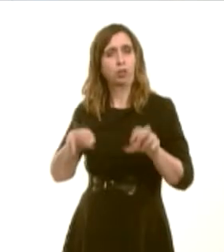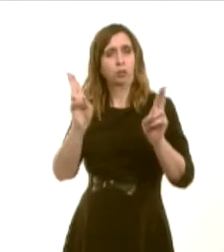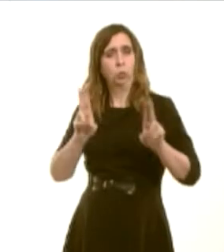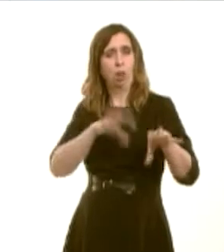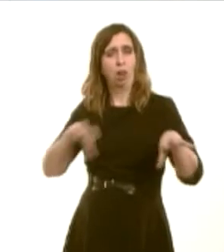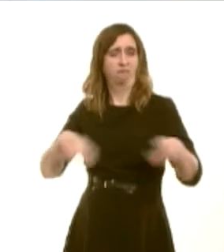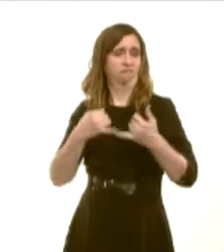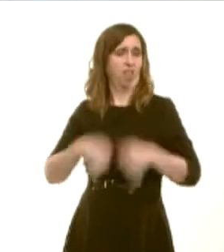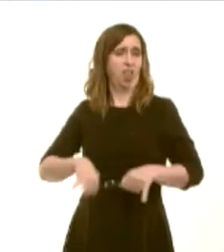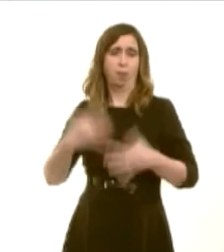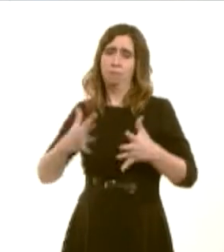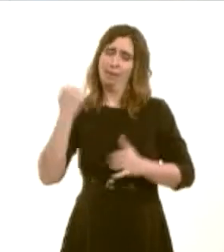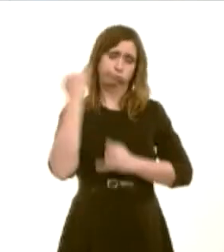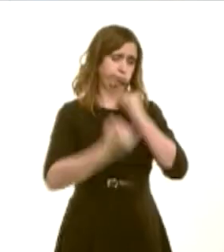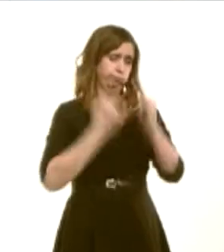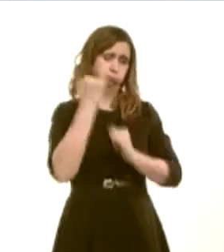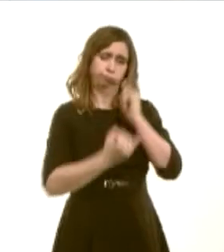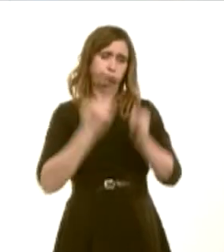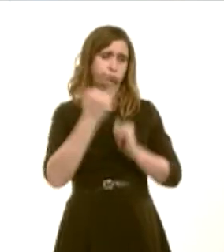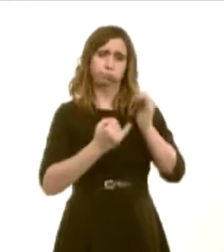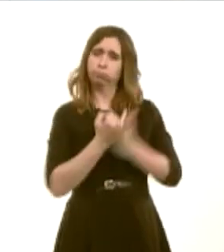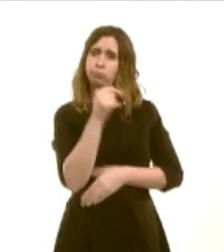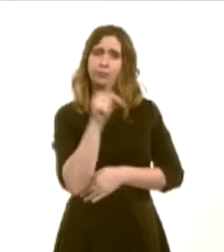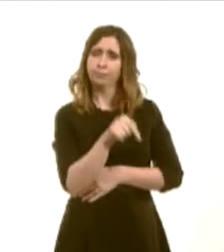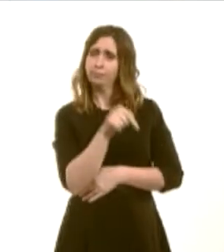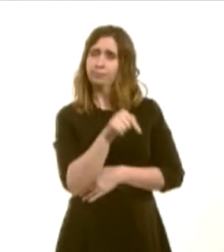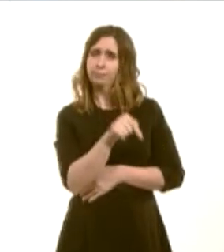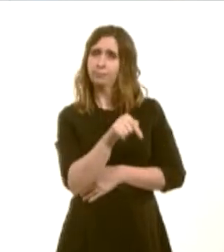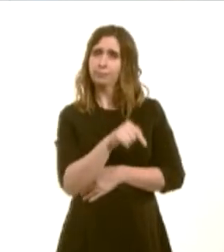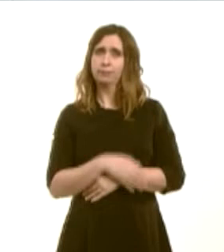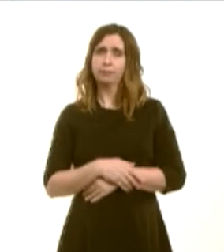ac wedi cael ei feirniaduín hael. Nid oes dim symud wedi bod am ddwy flynedd ers cyhoeddiír